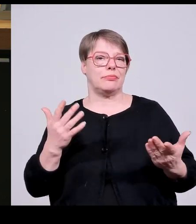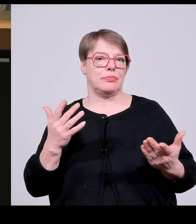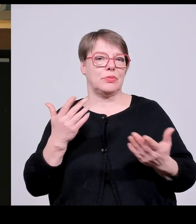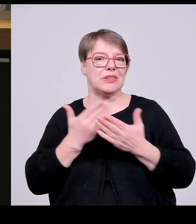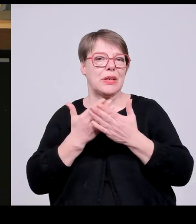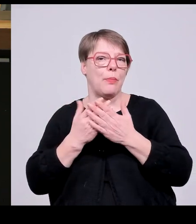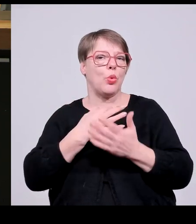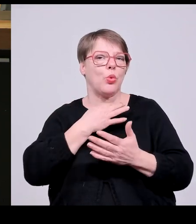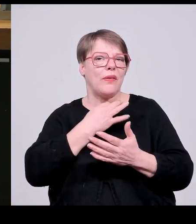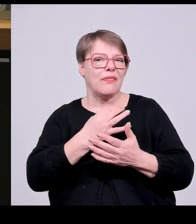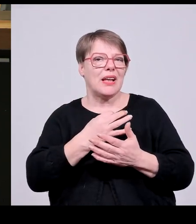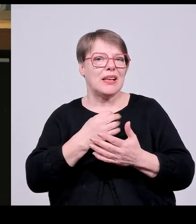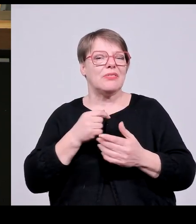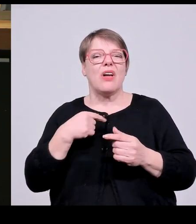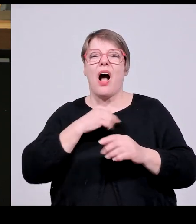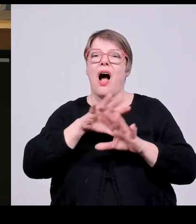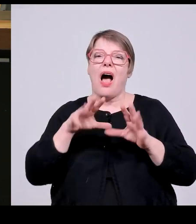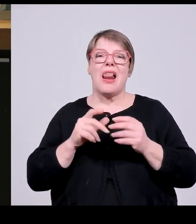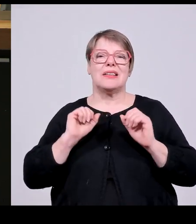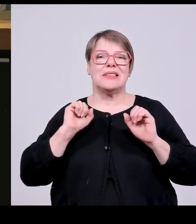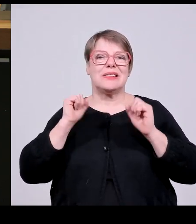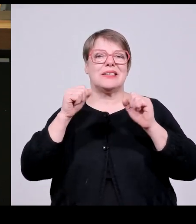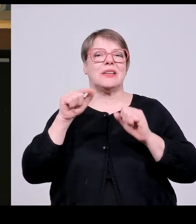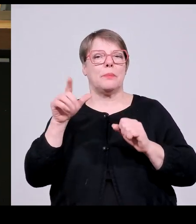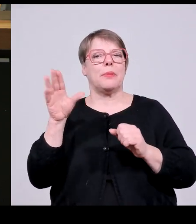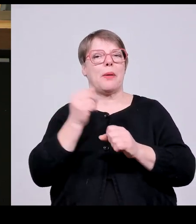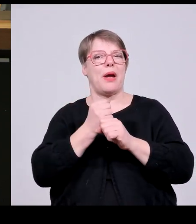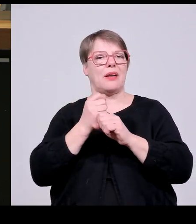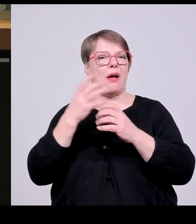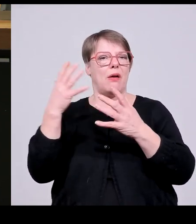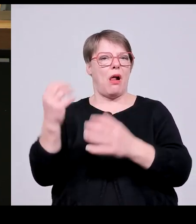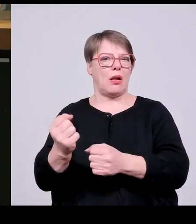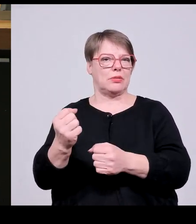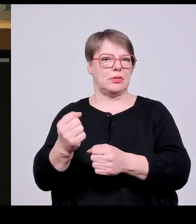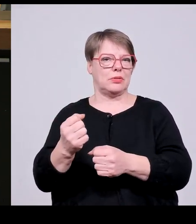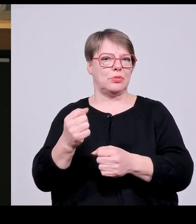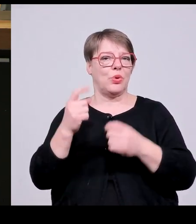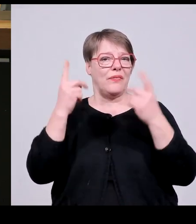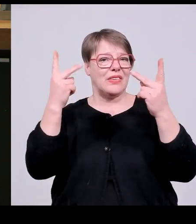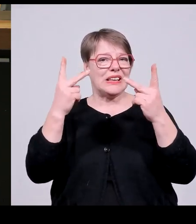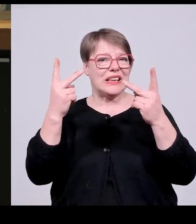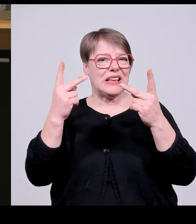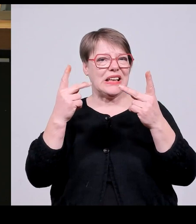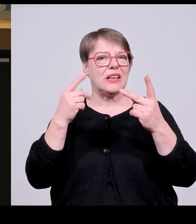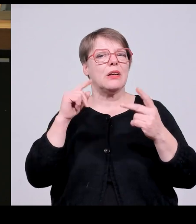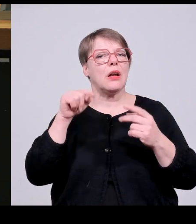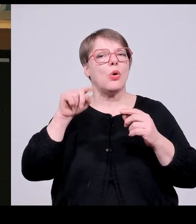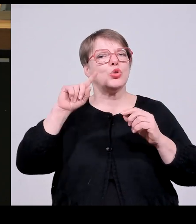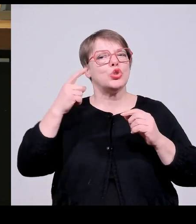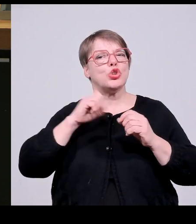Wir fordern den Senat deshalb in dem Antrag auf, zu einer Selbstverpflichtung, dass die Interessen der Beschäftigten